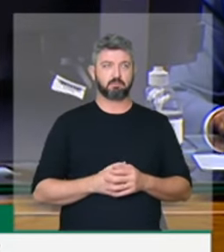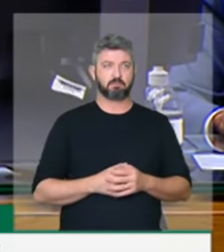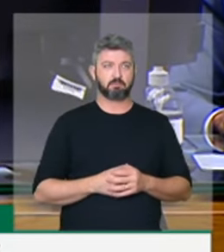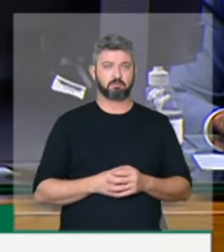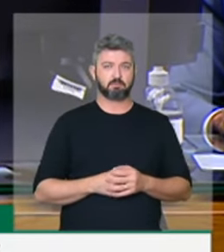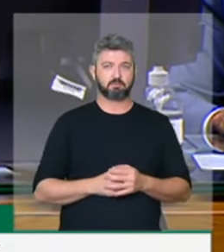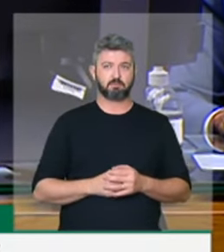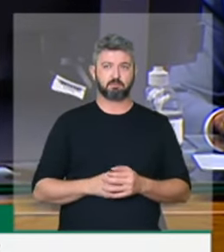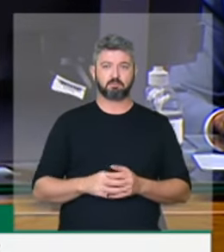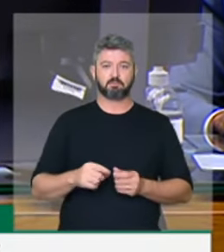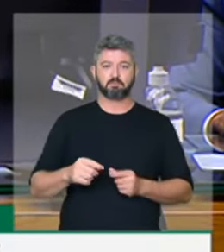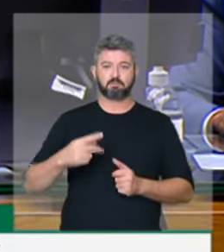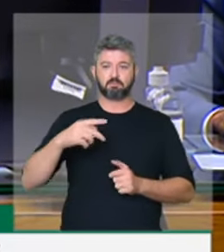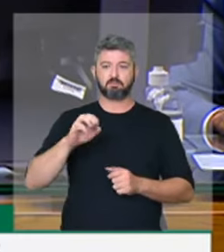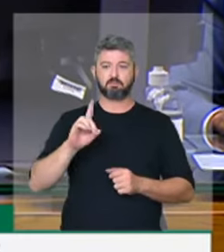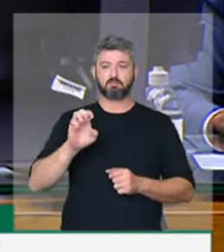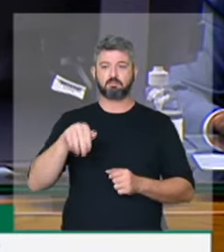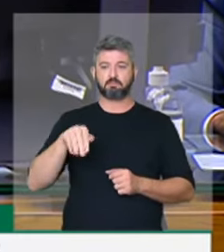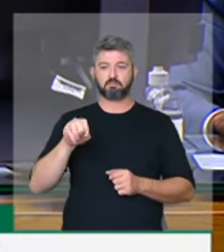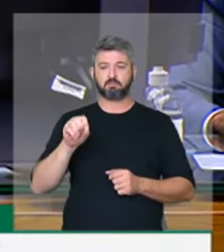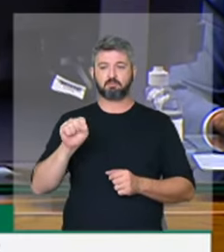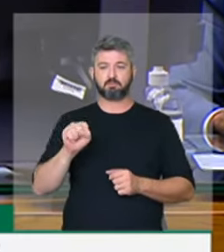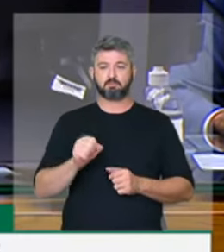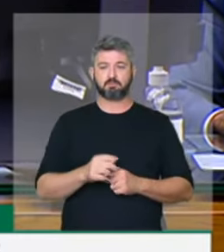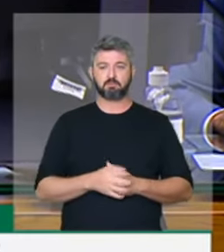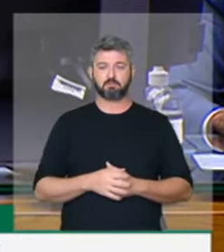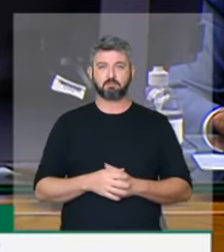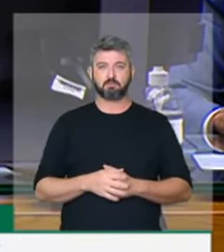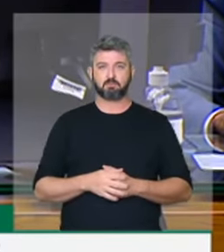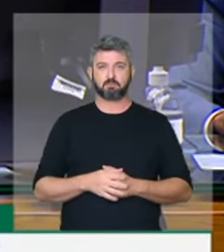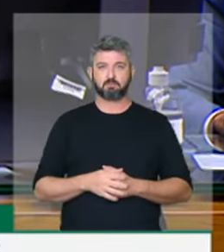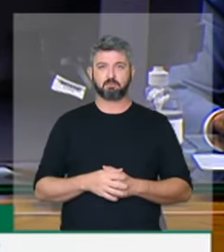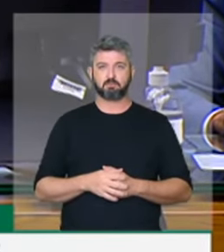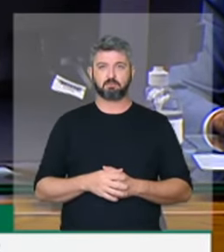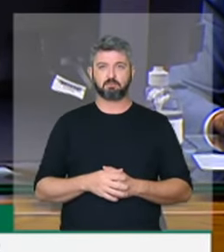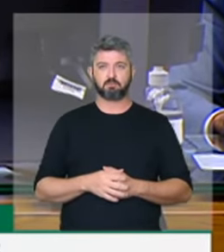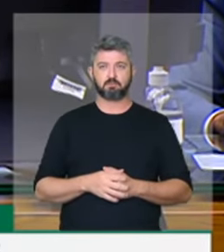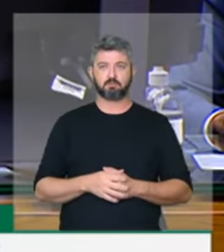ORIENTA O AVANTE? PODEMOS? -- [DEPUTADO]: PRESIDENTE, PODEMOS ORIENTA SIM, O MÉRITO JÁ FOI